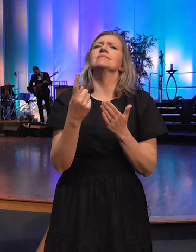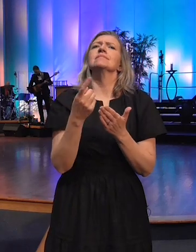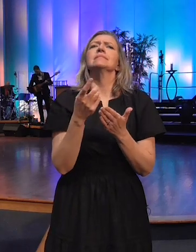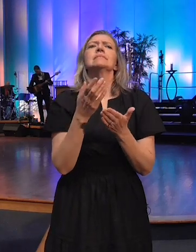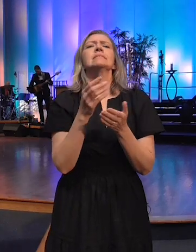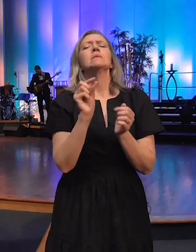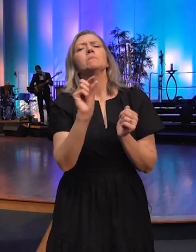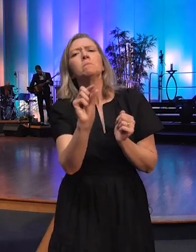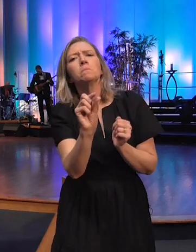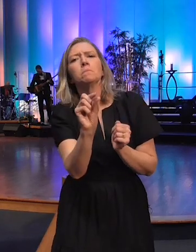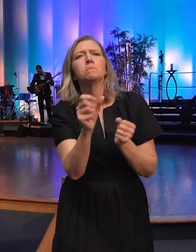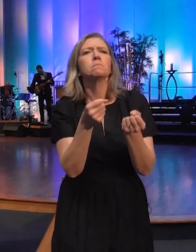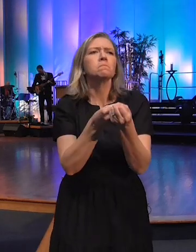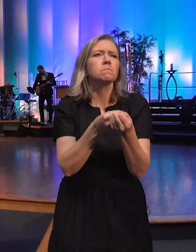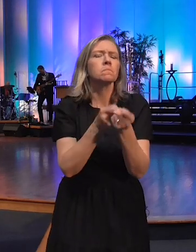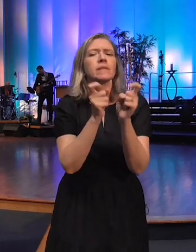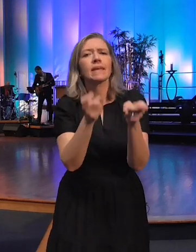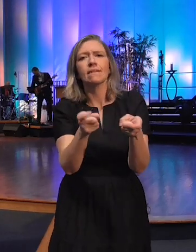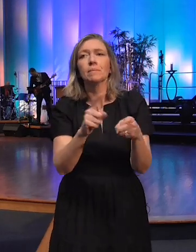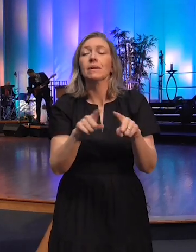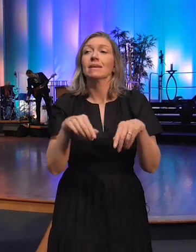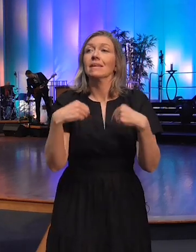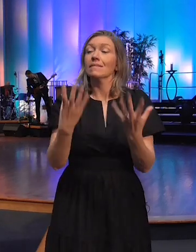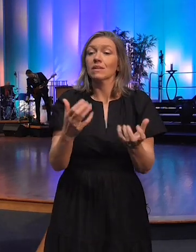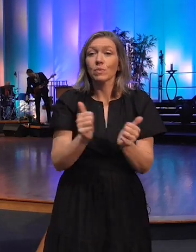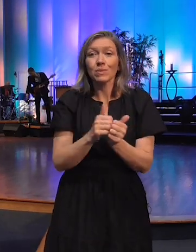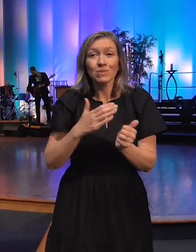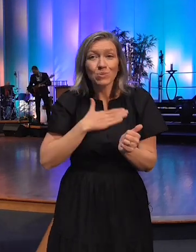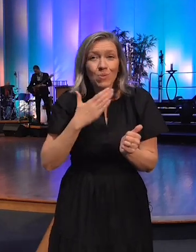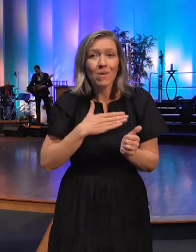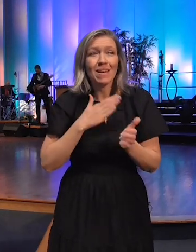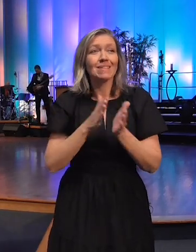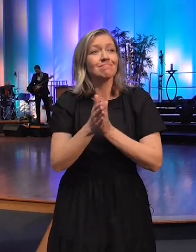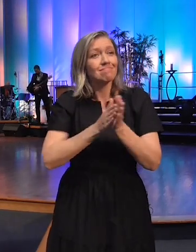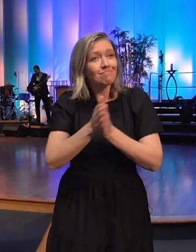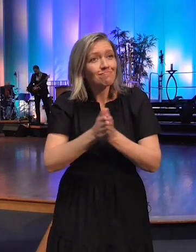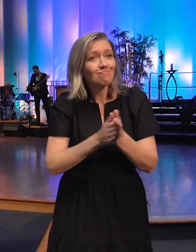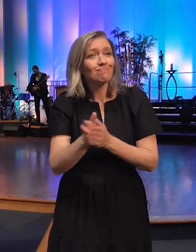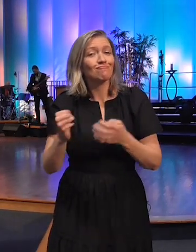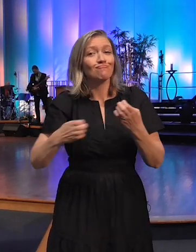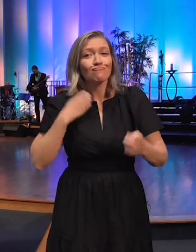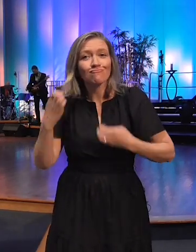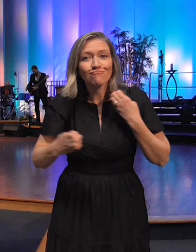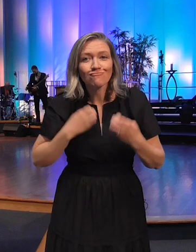sino dar con alegría, pasión y entusiasmo, uh, a este gran lugar que nos sirve tan bien.